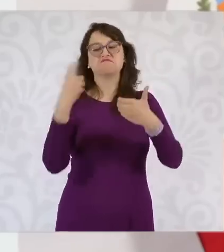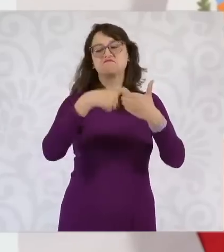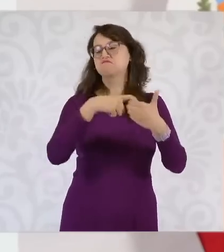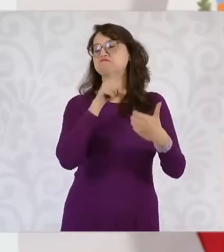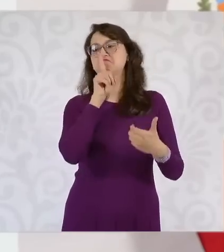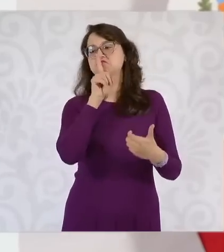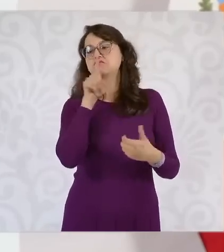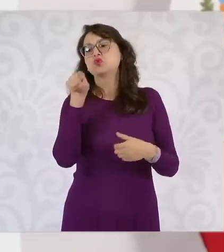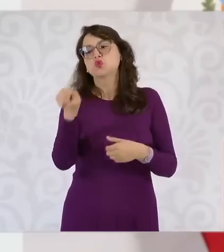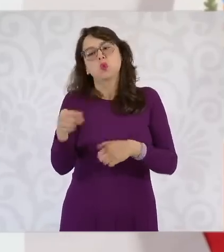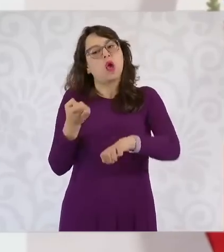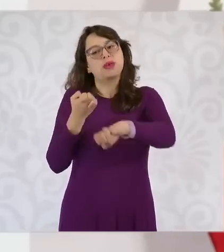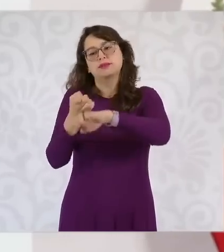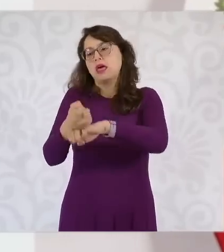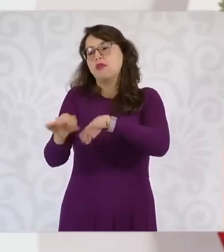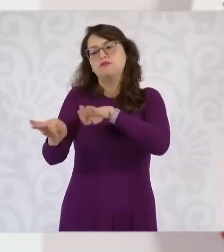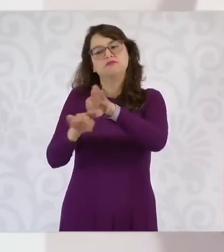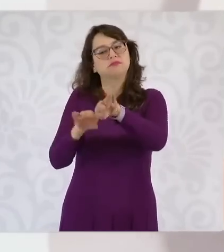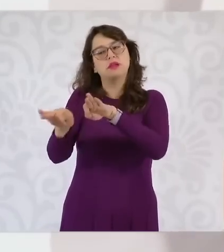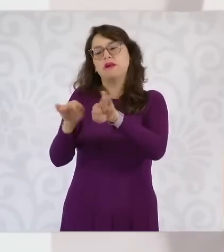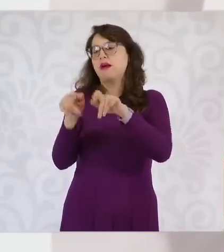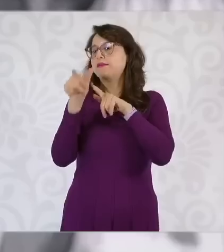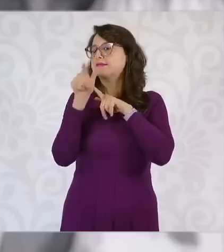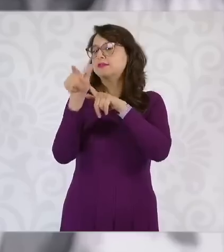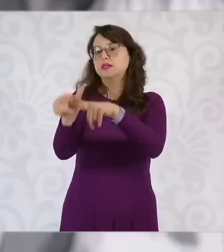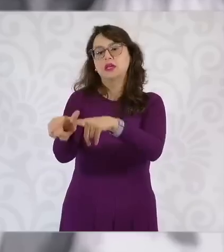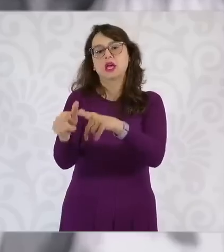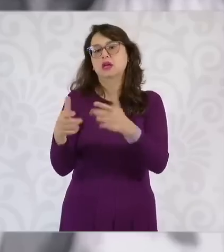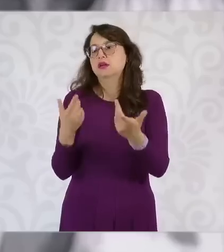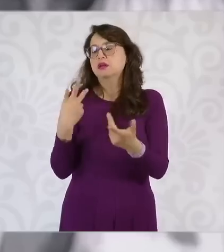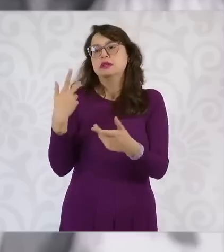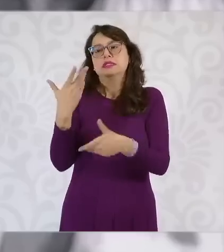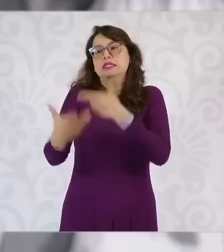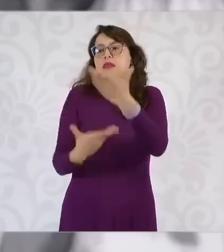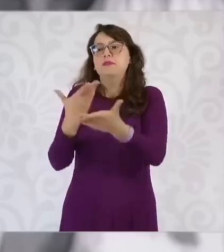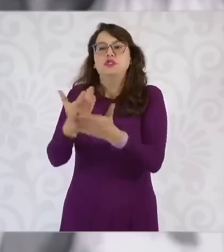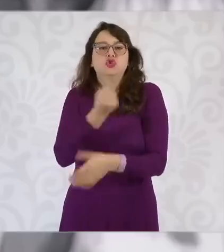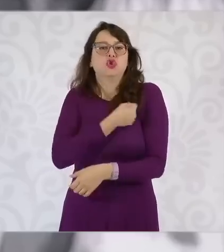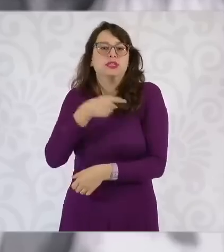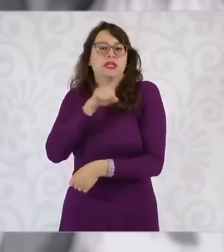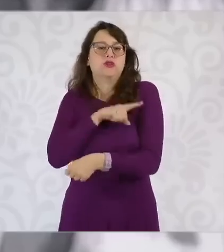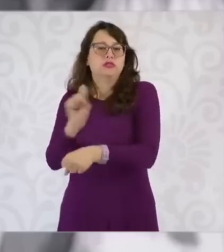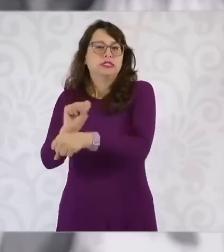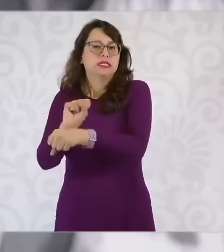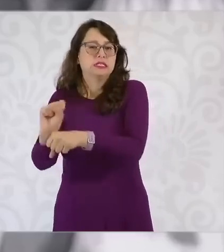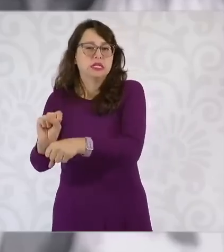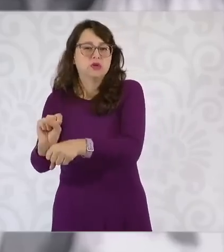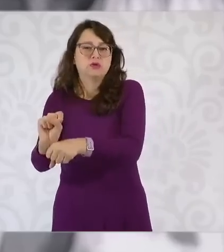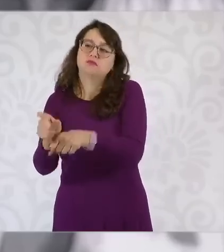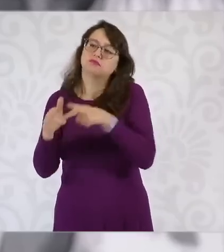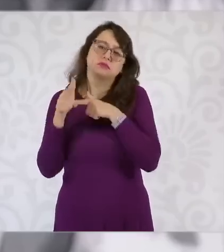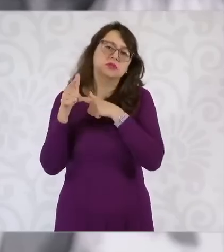se quedó en los estados que son los servicios de salud Ese es el mecanismo en particular en el caso